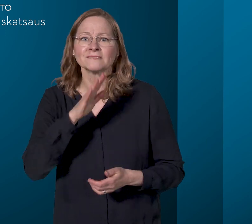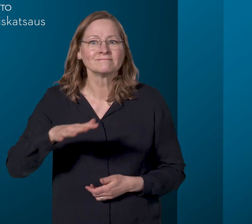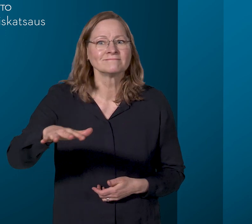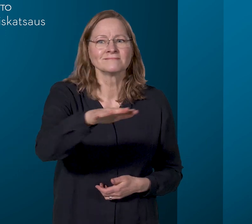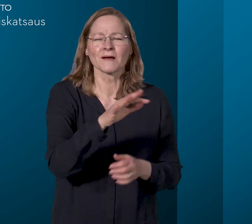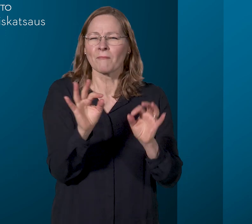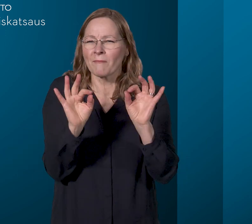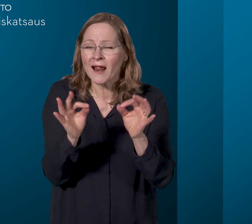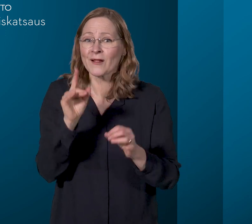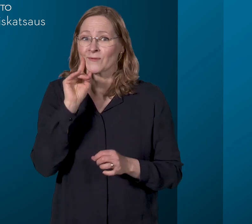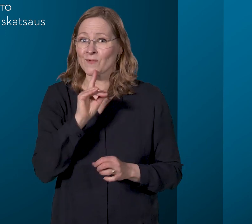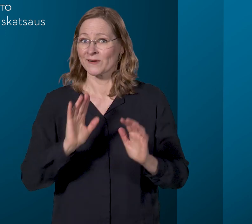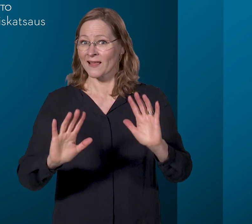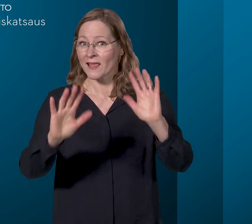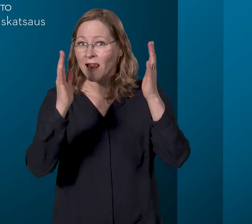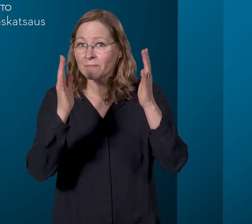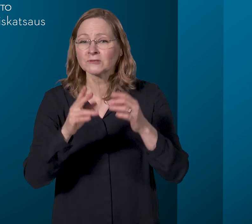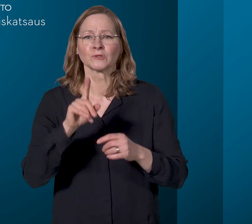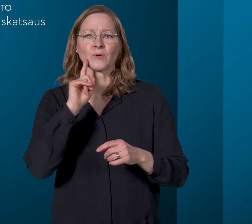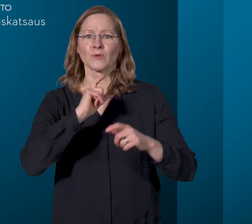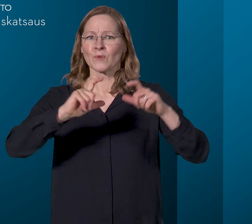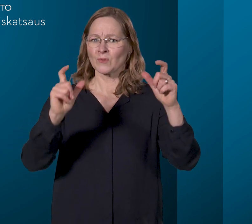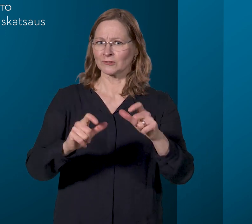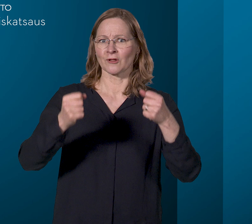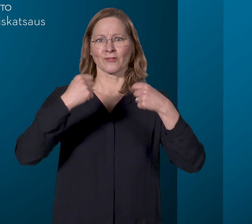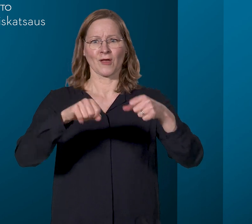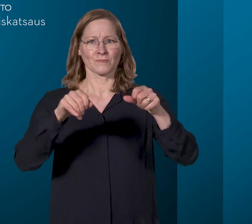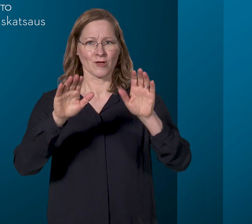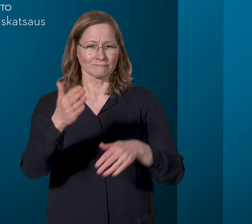millaista kuurojen elämä ja kuurojen yhdistyksen toiminta oli -